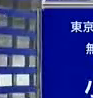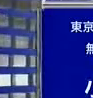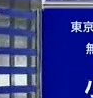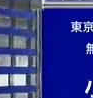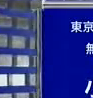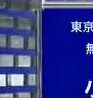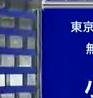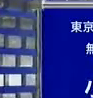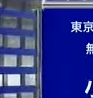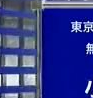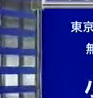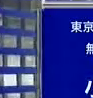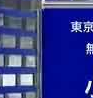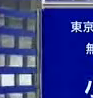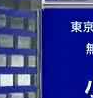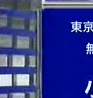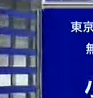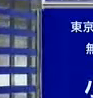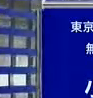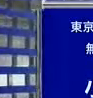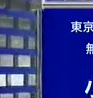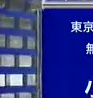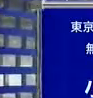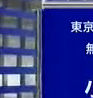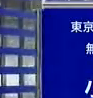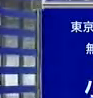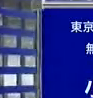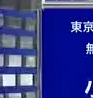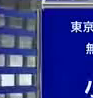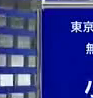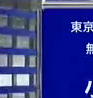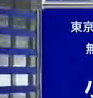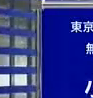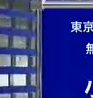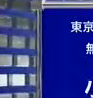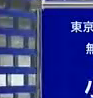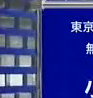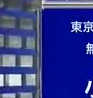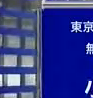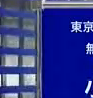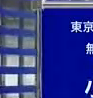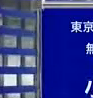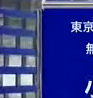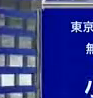都内の病院に勤務 参議員議員2期